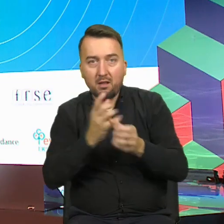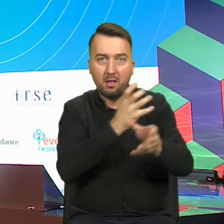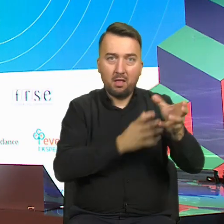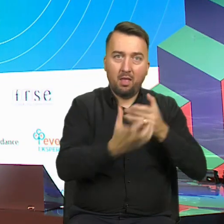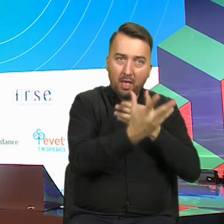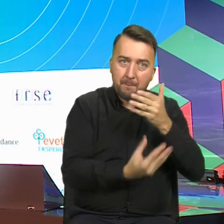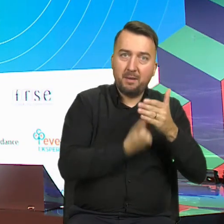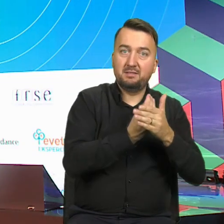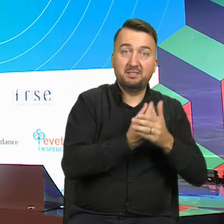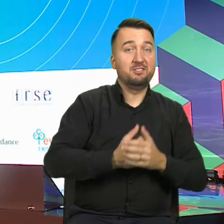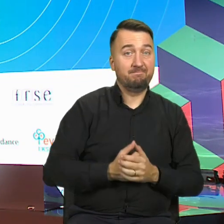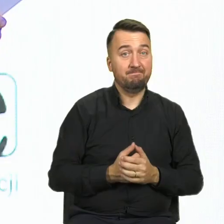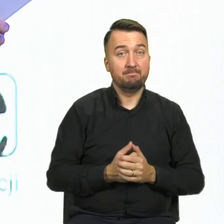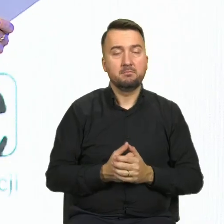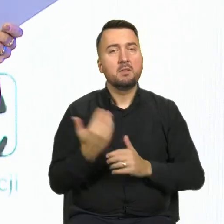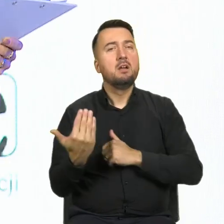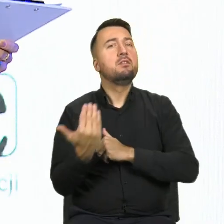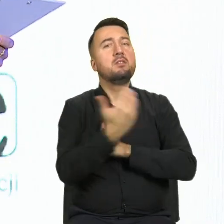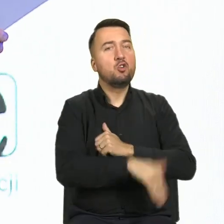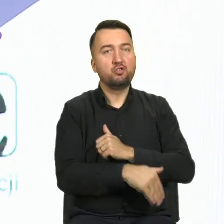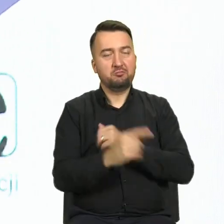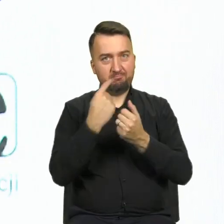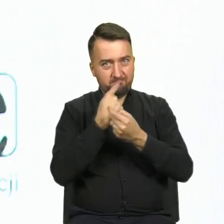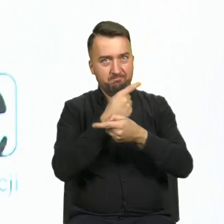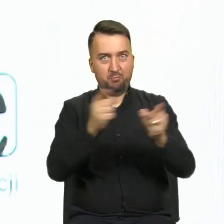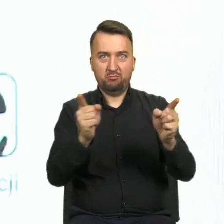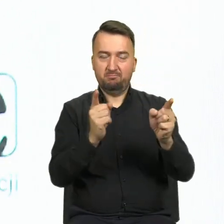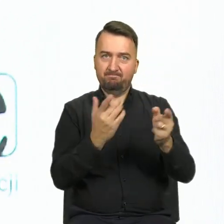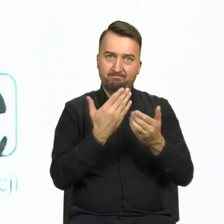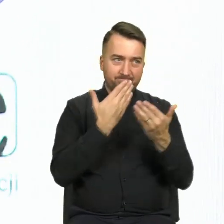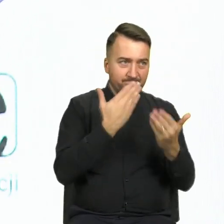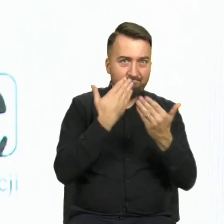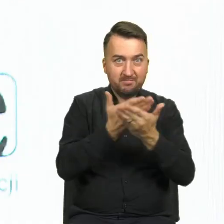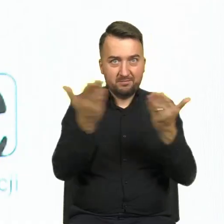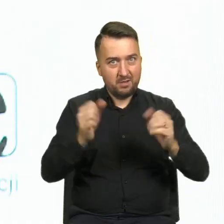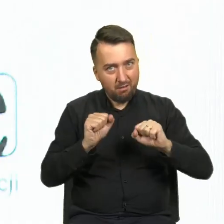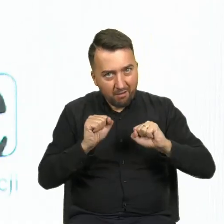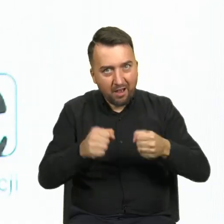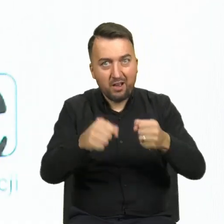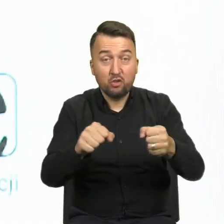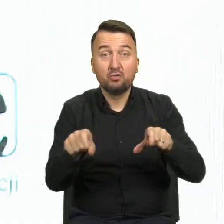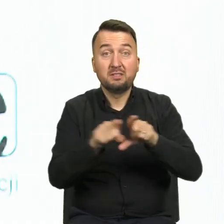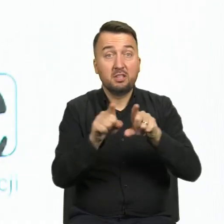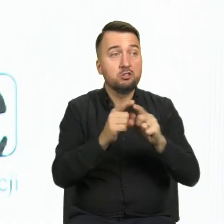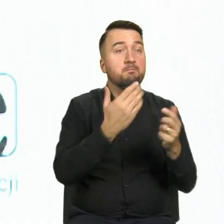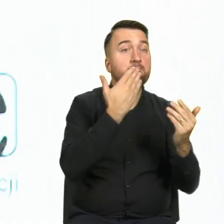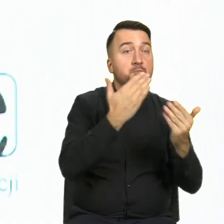Na koniec chciałam wyrazić naszą ogromną wdzięczność za Państwa zaangażowanie i podziękować wszystkim uczestnikom za energię,